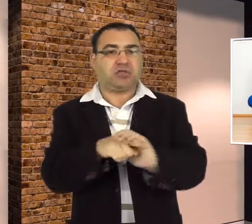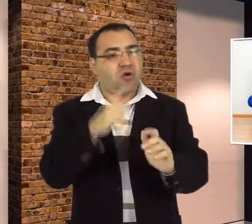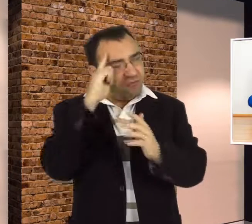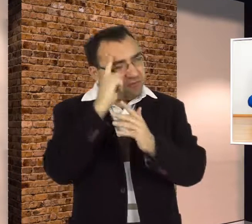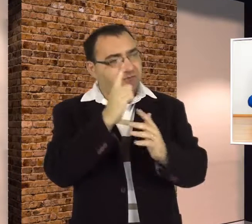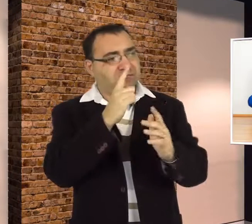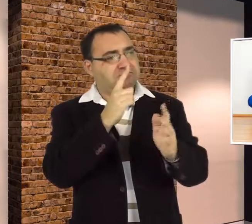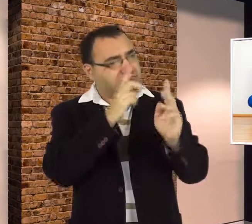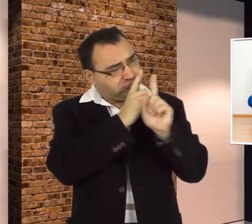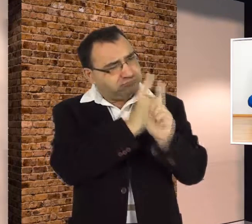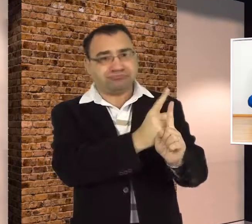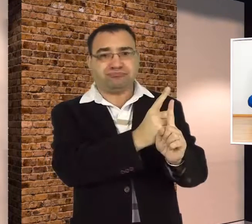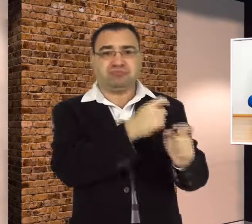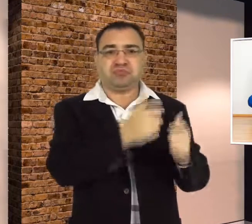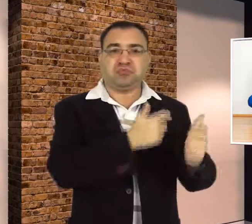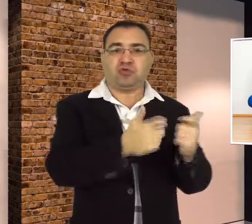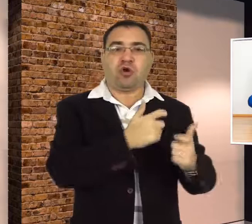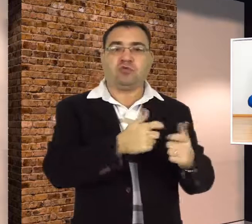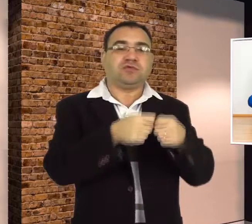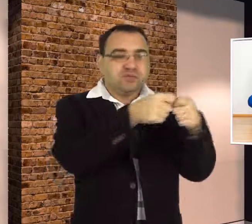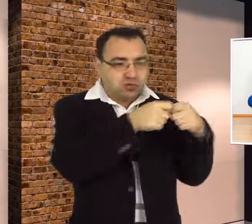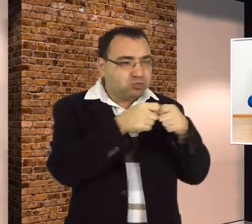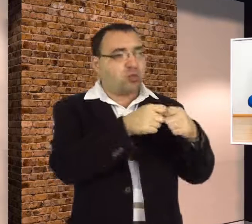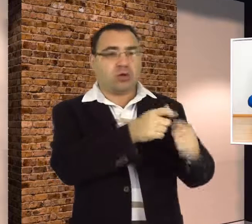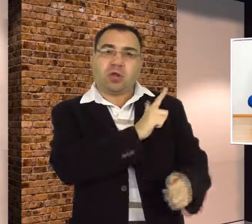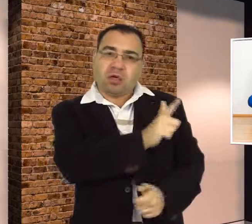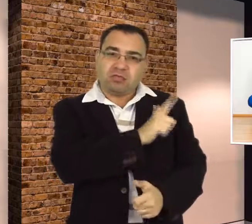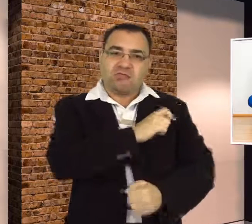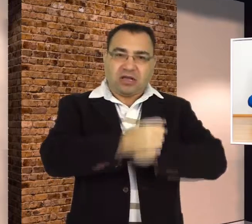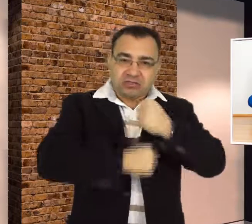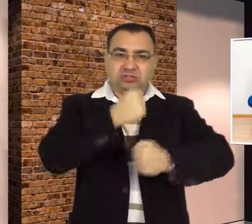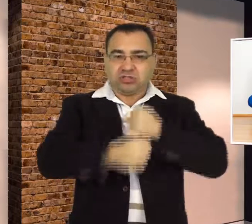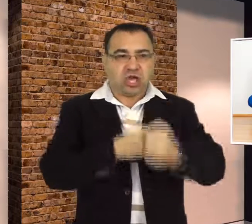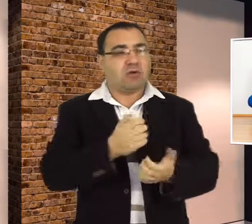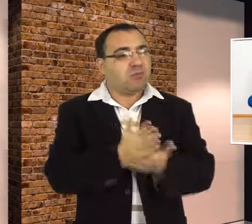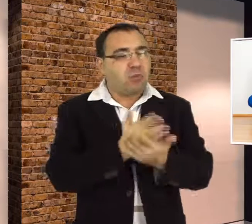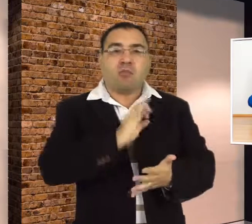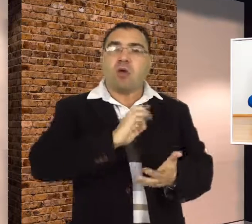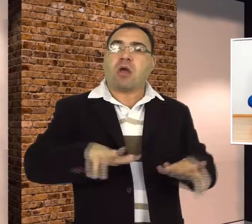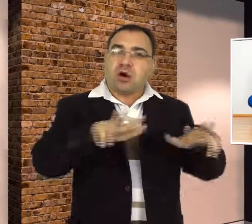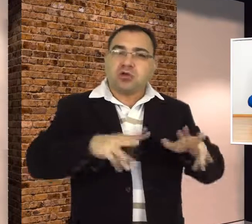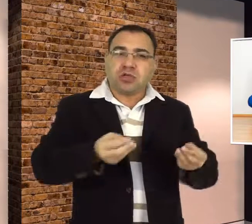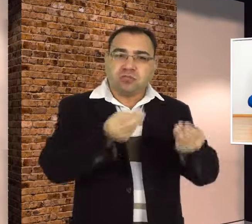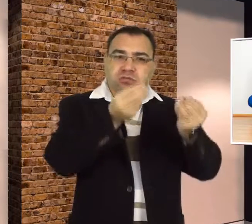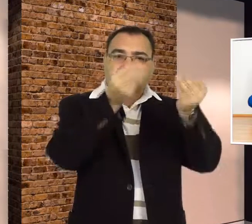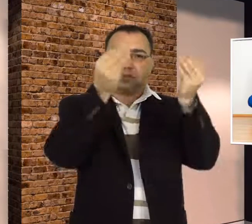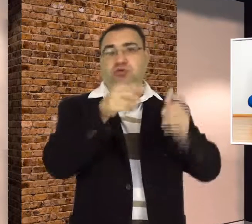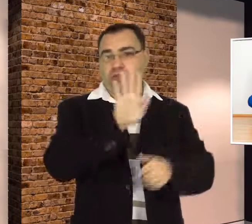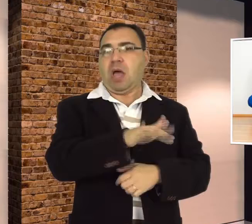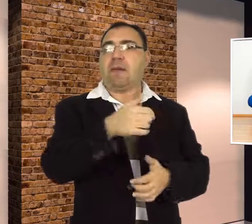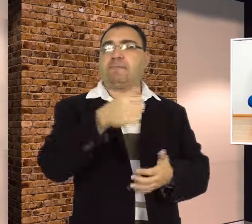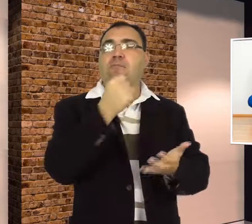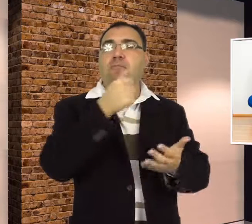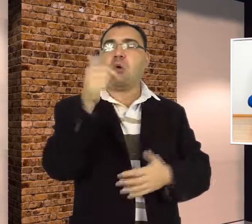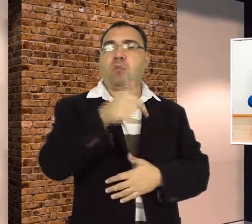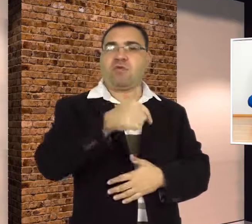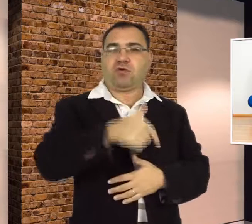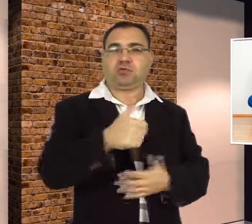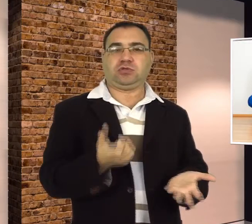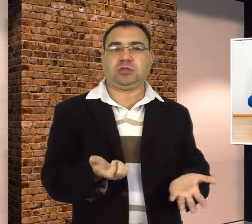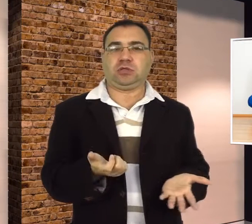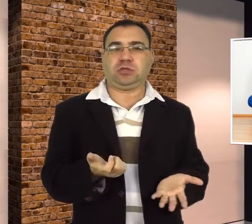siebie, nie może być zdrady. Lojalność jest niezbędna trzeba wspólnie działać na rzecz swojej rodziny to jest obowiązek.